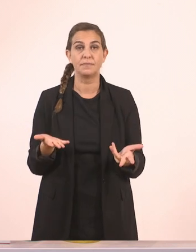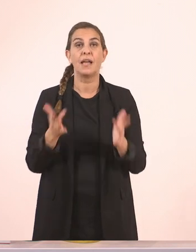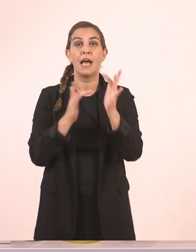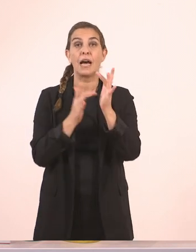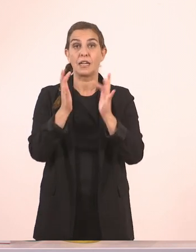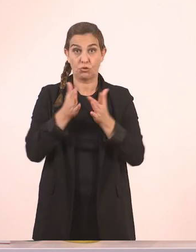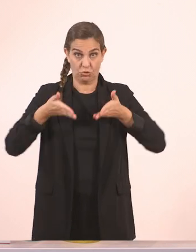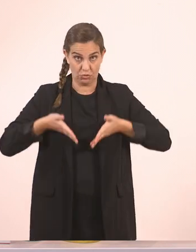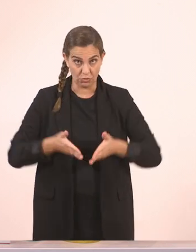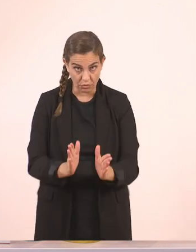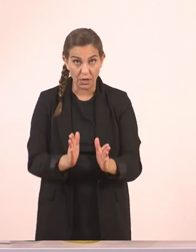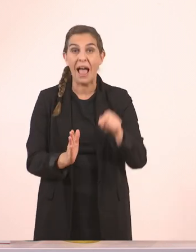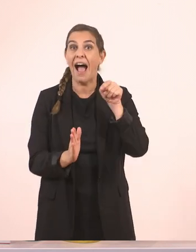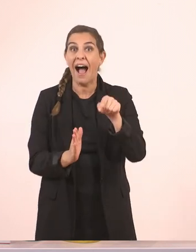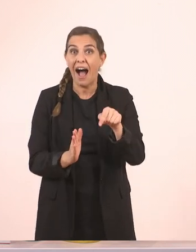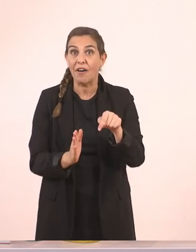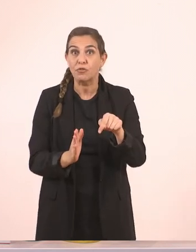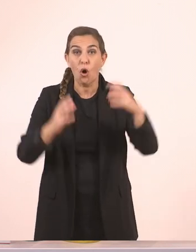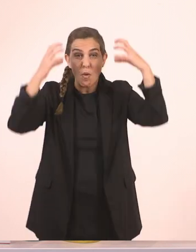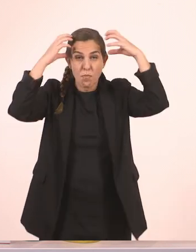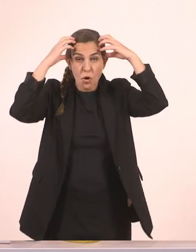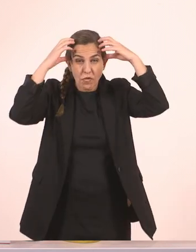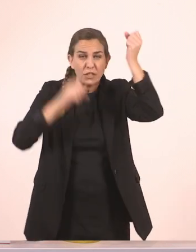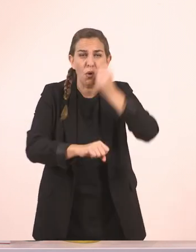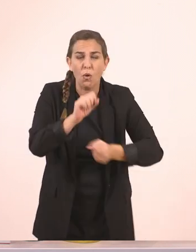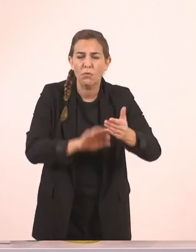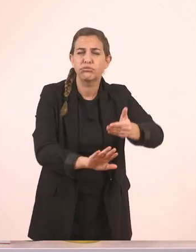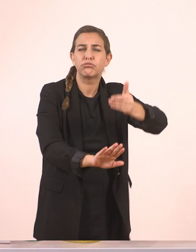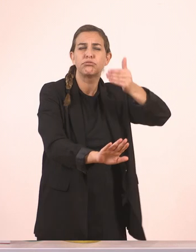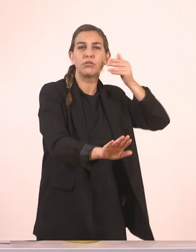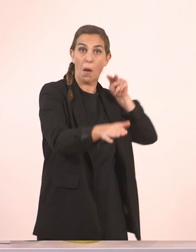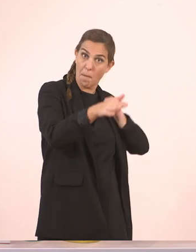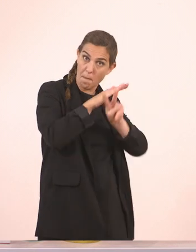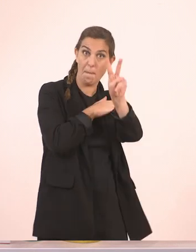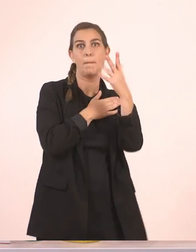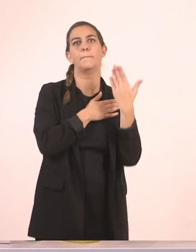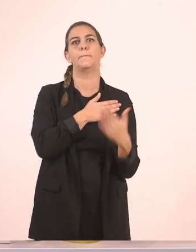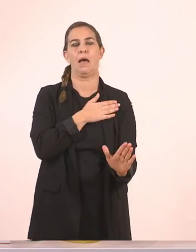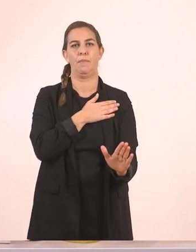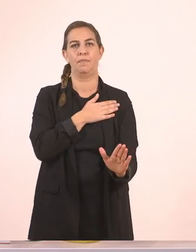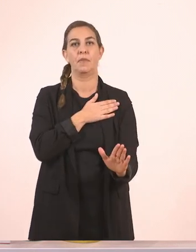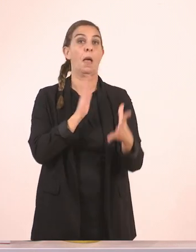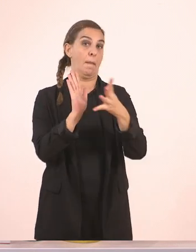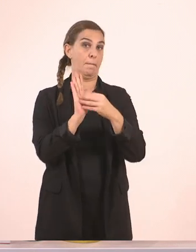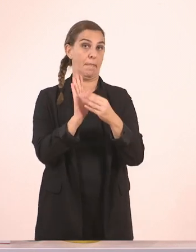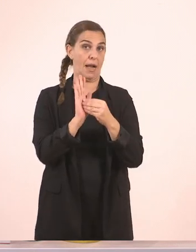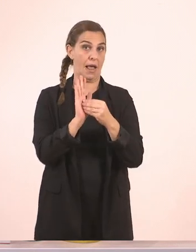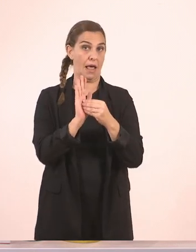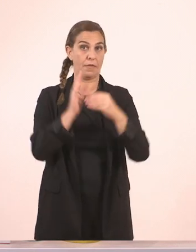το προέβλεψαν οι προφήτες πολλά χρόνια πριν. Και συγκεκριμένα, για παράδειγμα ο προφήτης Ησαΐας,